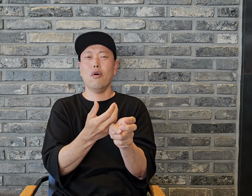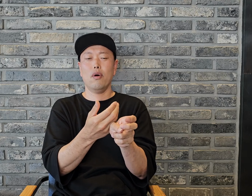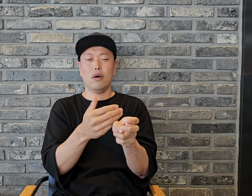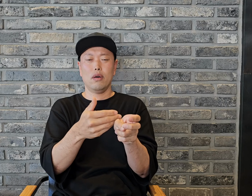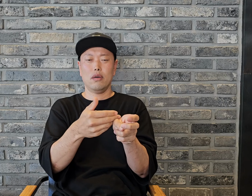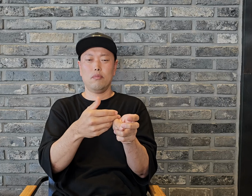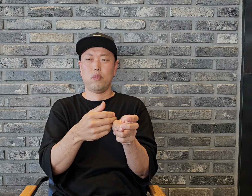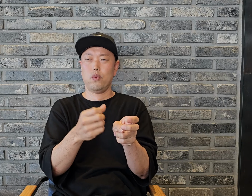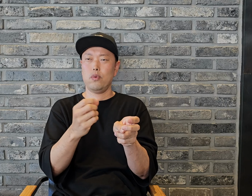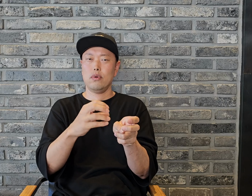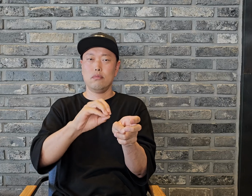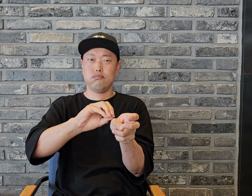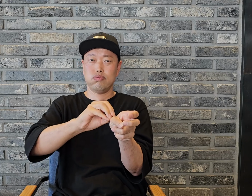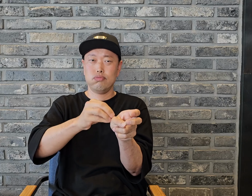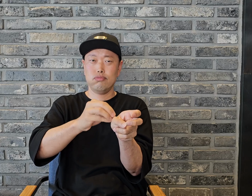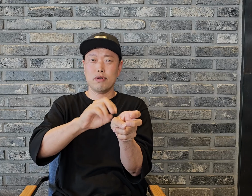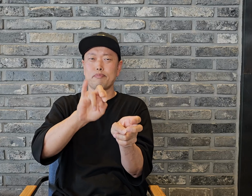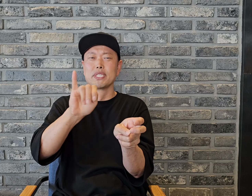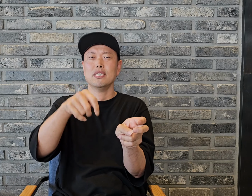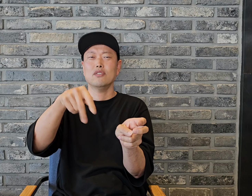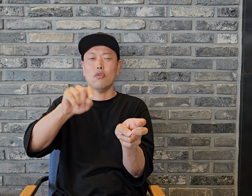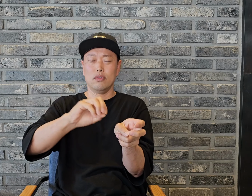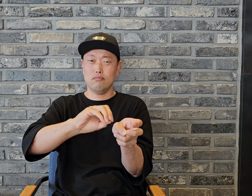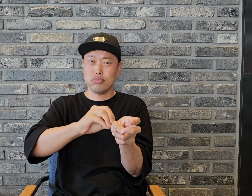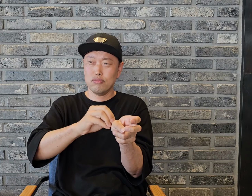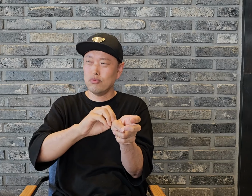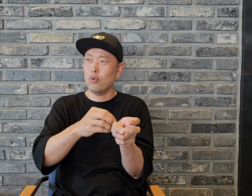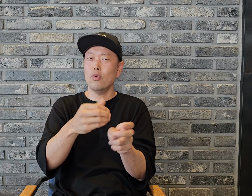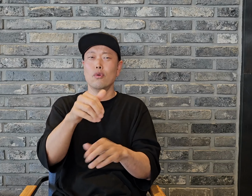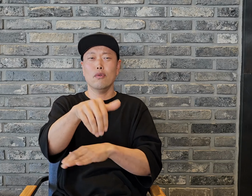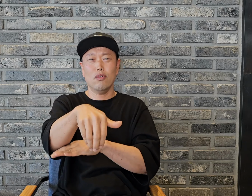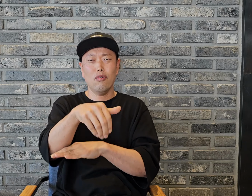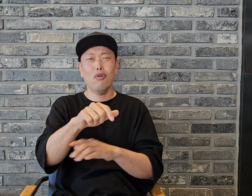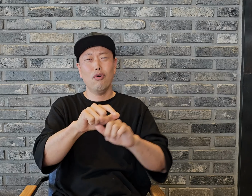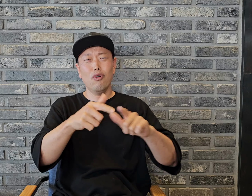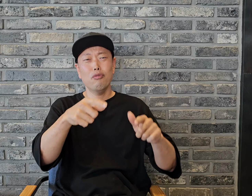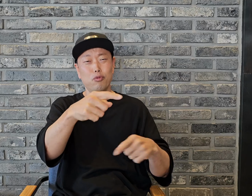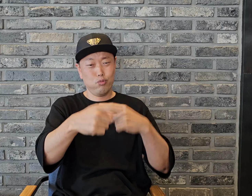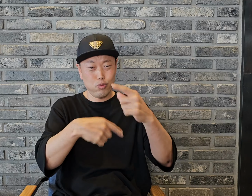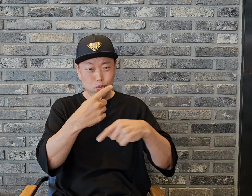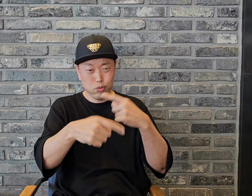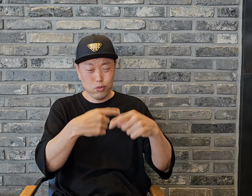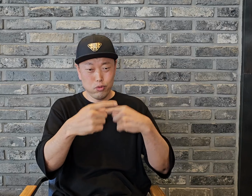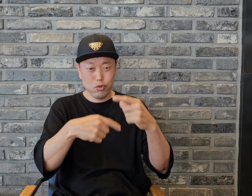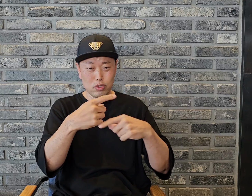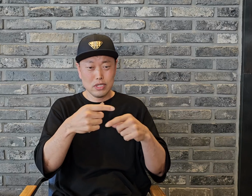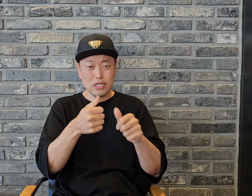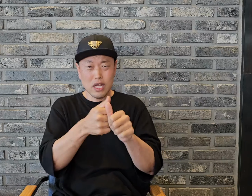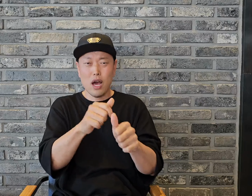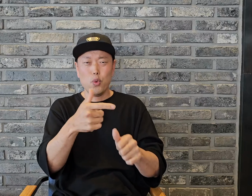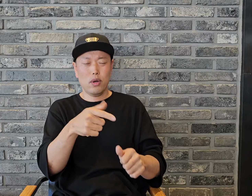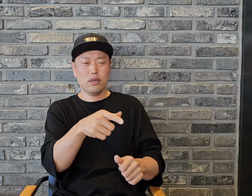미서, 뭐 레미콘 차량도 있고 굴착기도 있지요 수어를 따라가는 것이 아니라